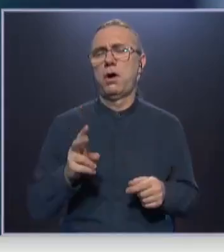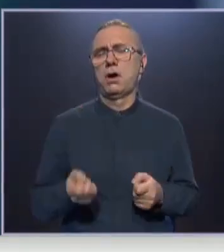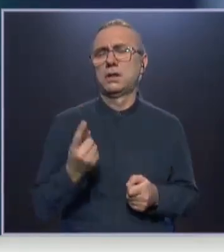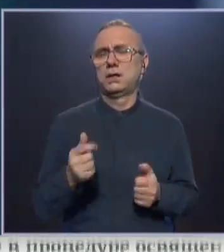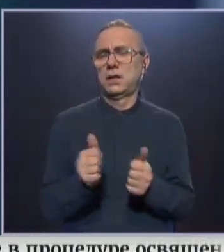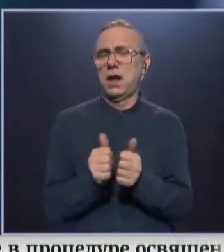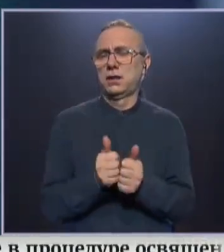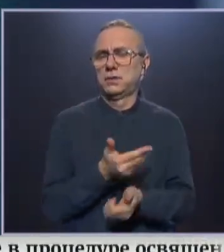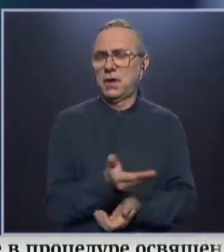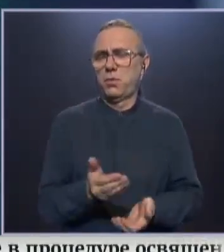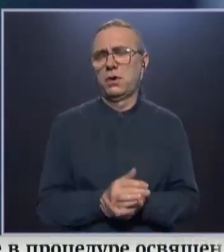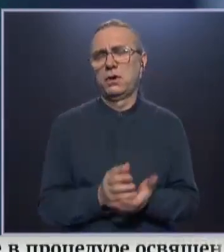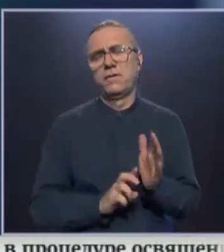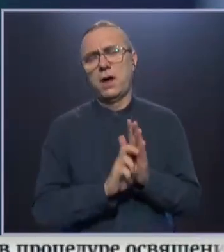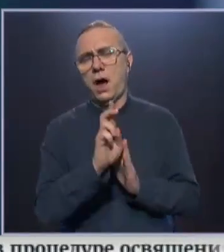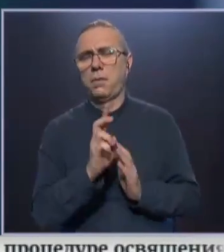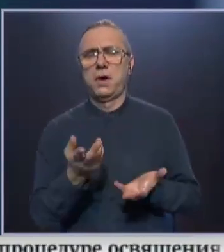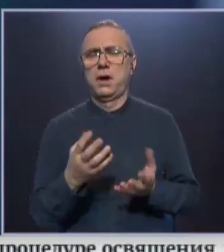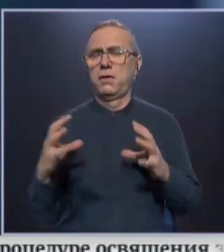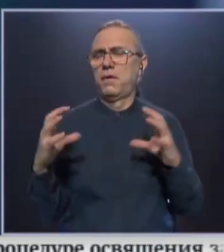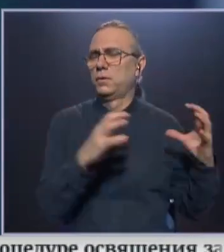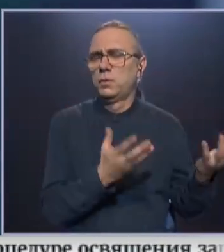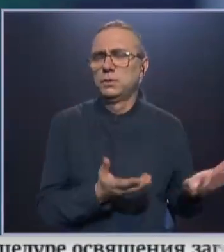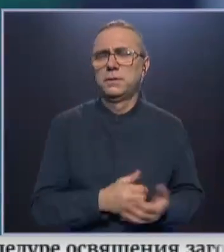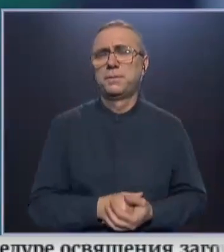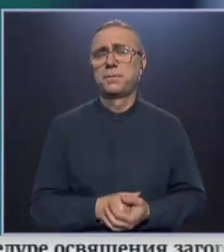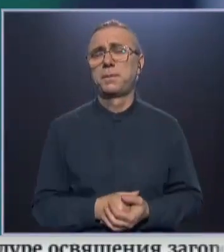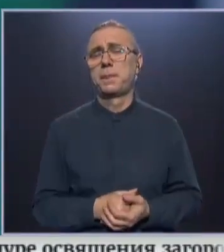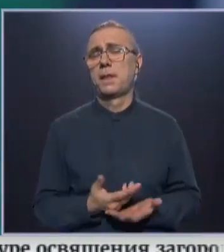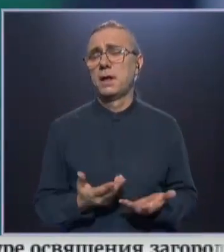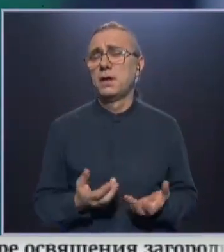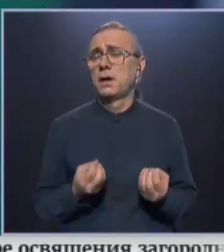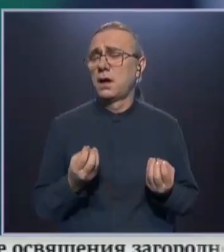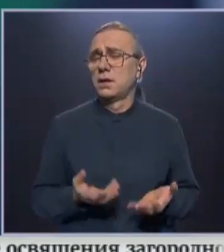храм ли это или троллейбус Так что конечно же при ощущениях